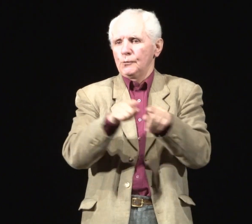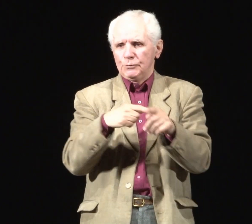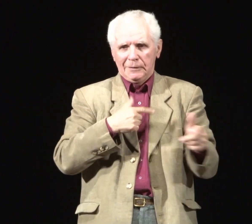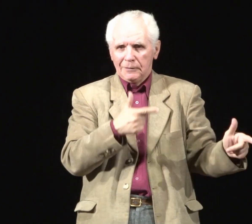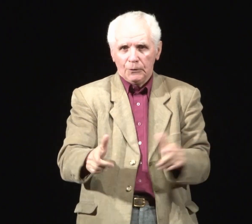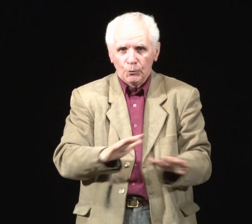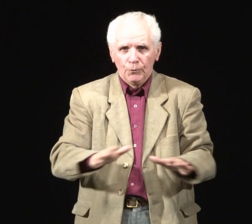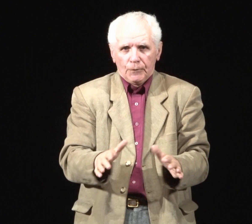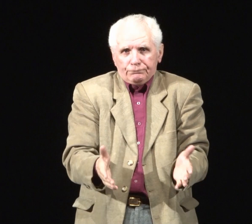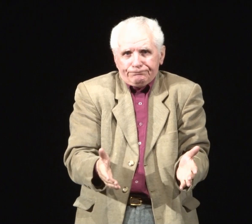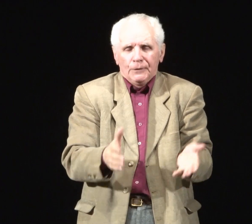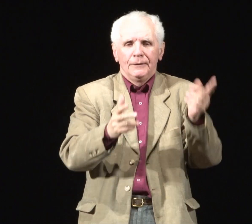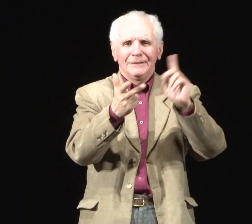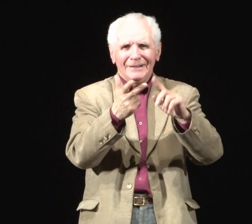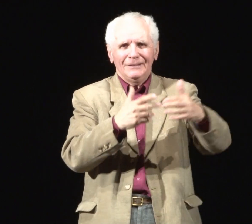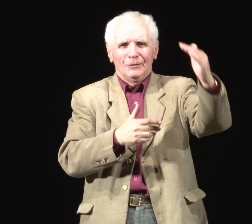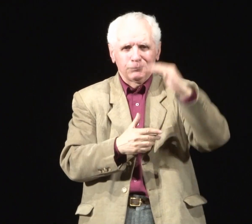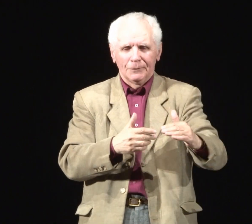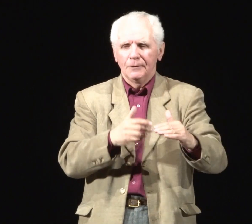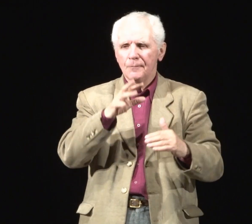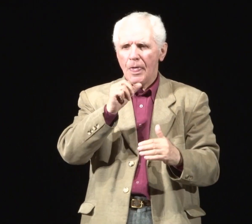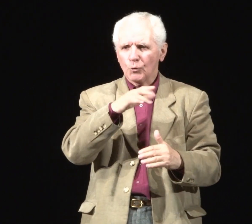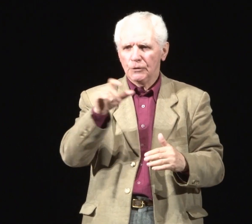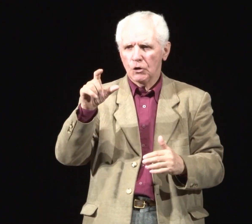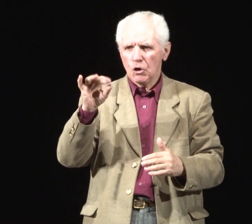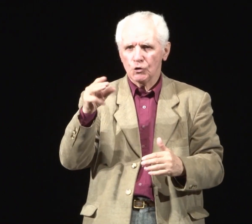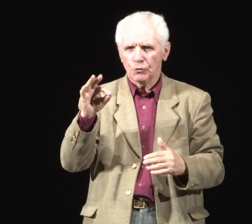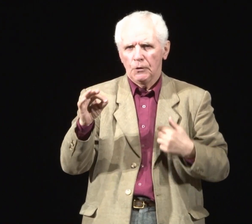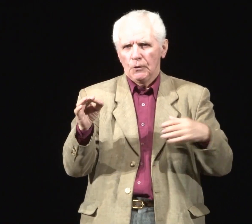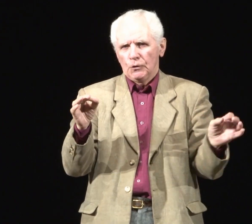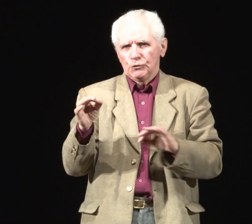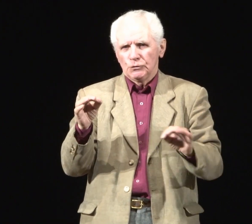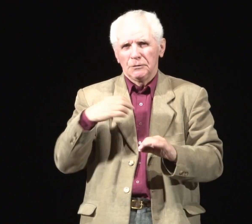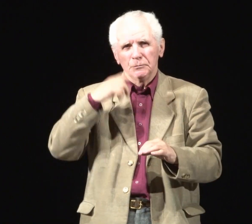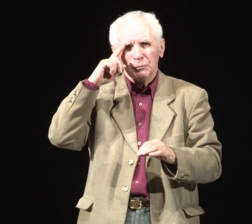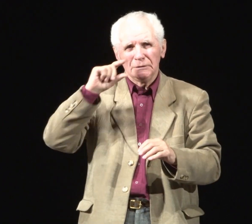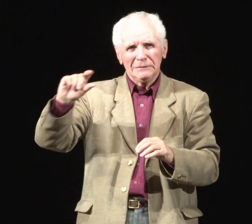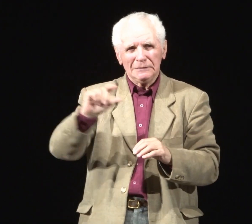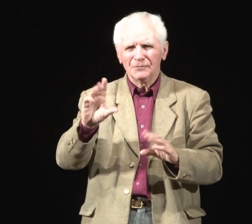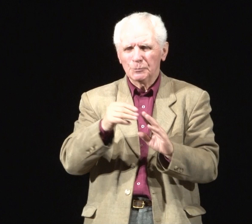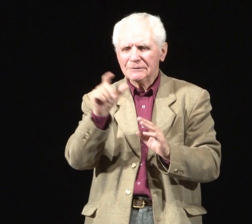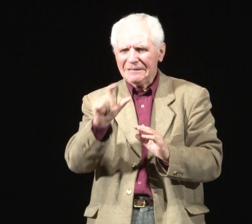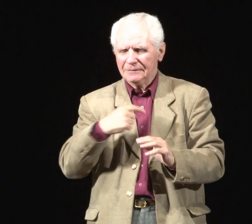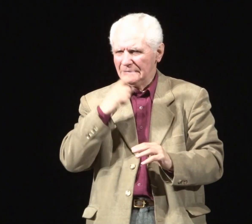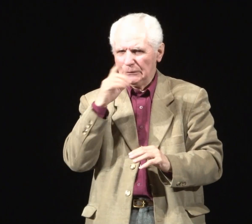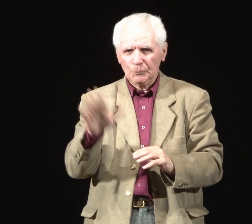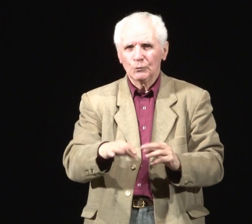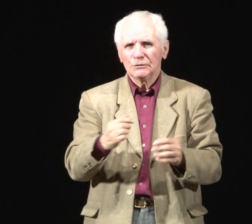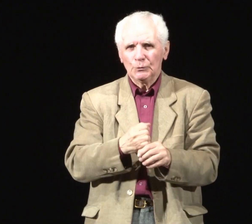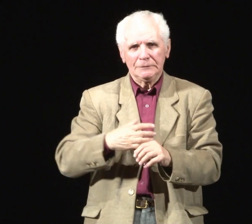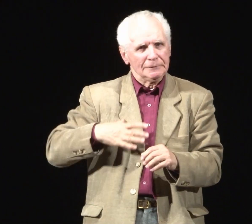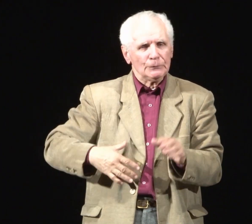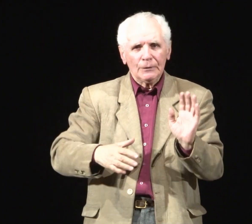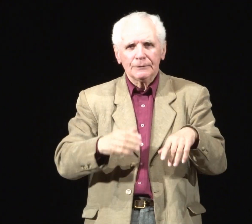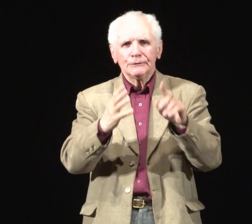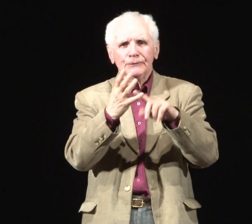Третье задание - Маяковский, "Хорошо!" Это ничего, что-то написать могу. Смотрю следующее задание